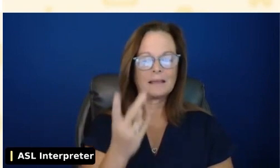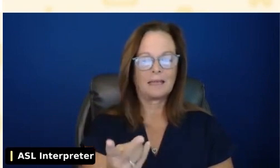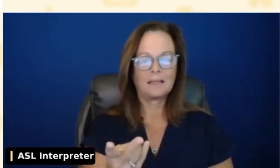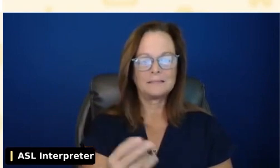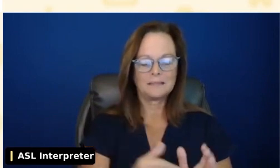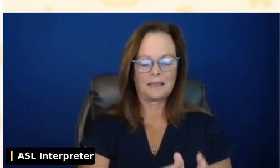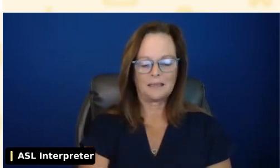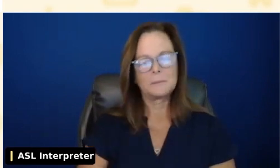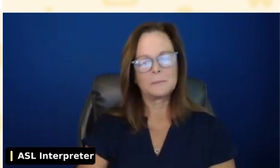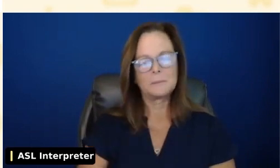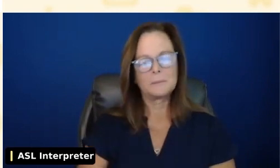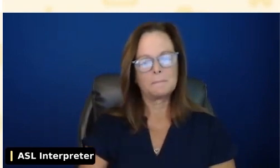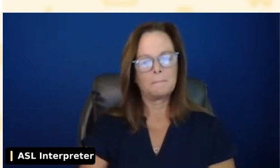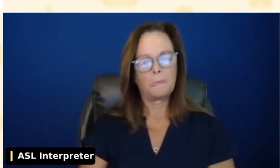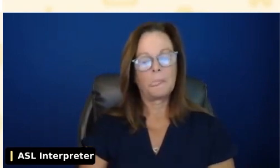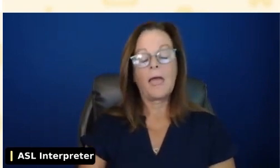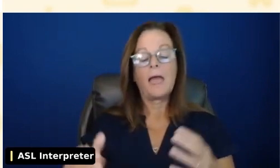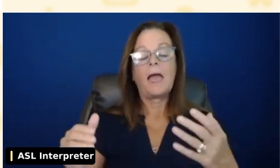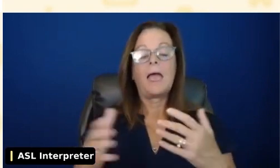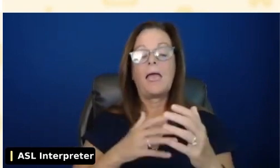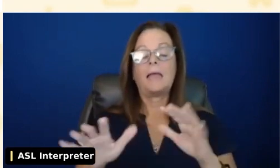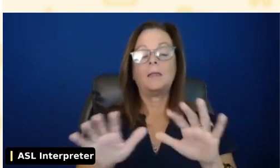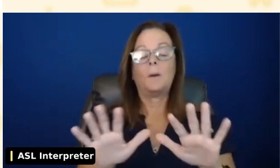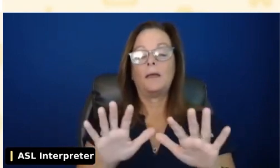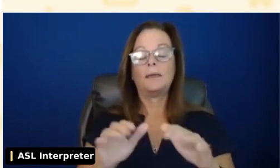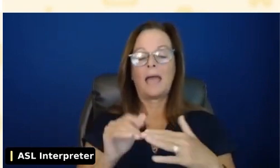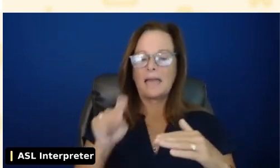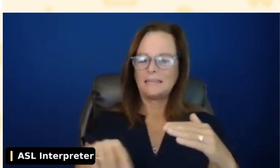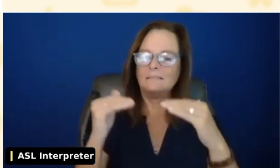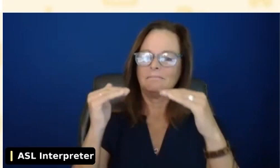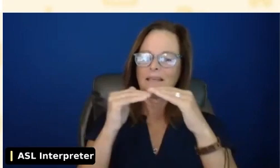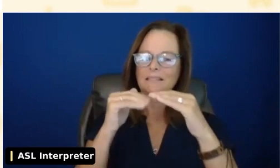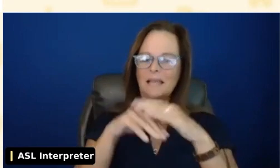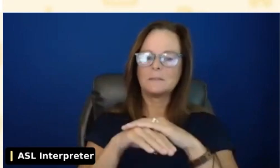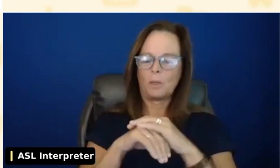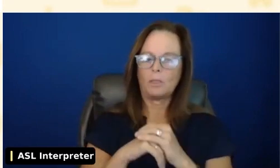De todos modos, al crear contenido, debes hacerlo accesible. Eso es un hecho.